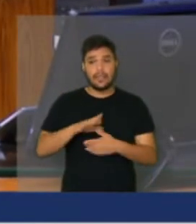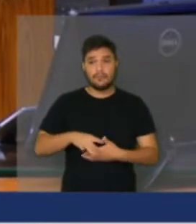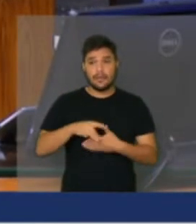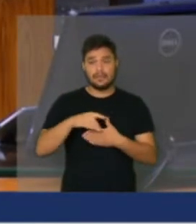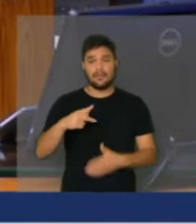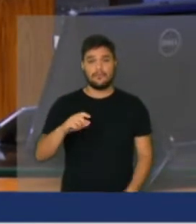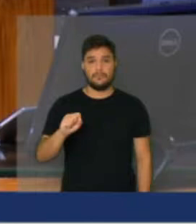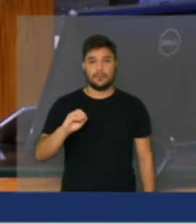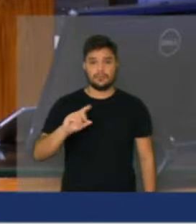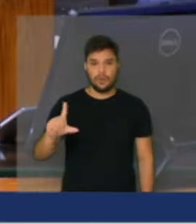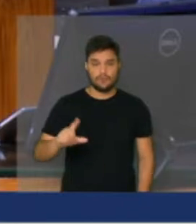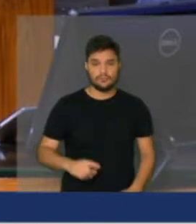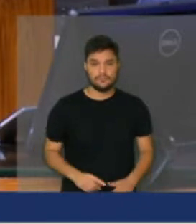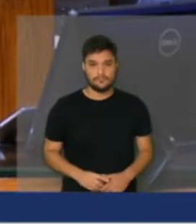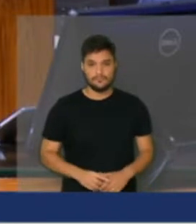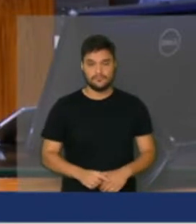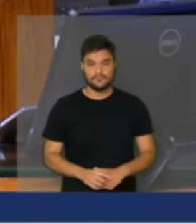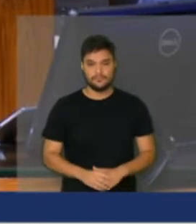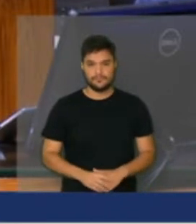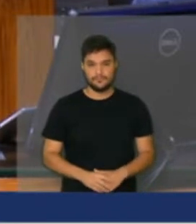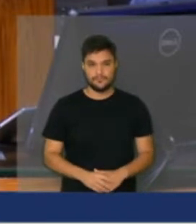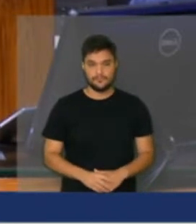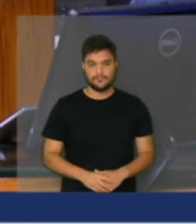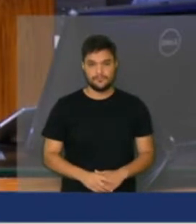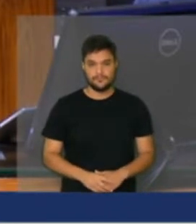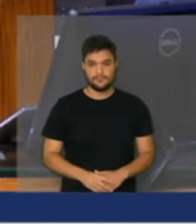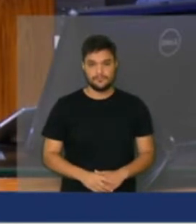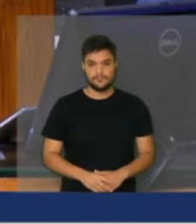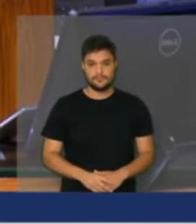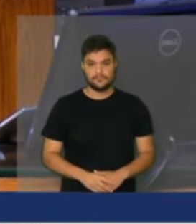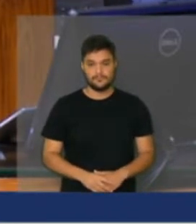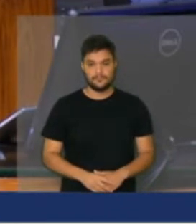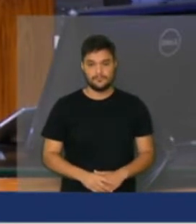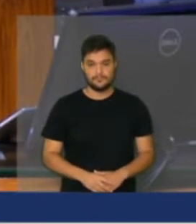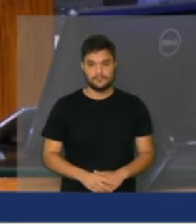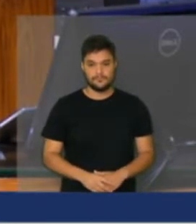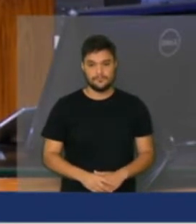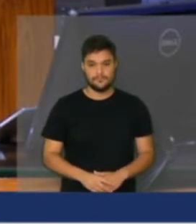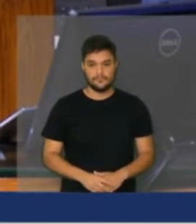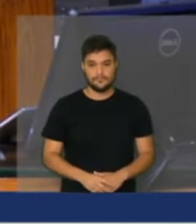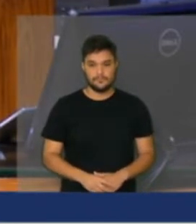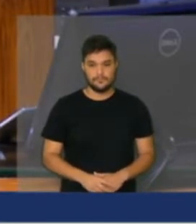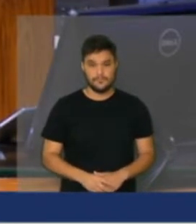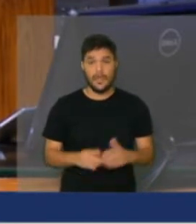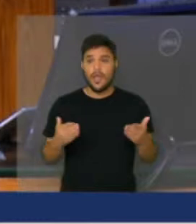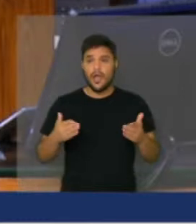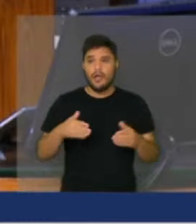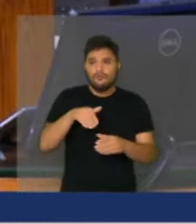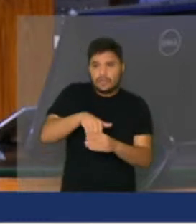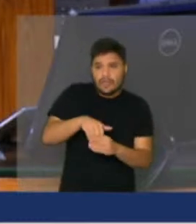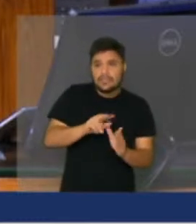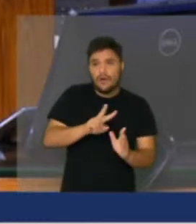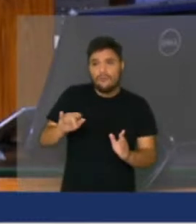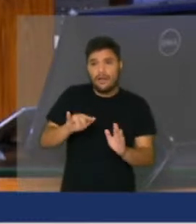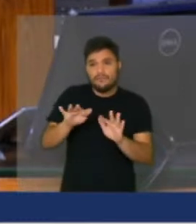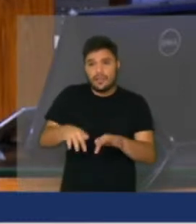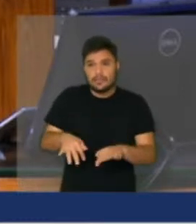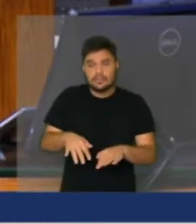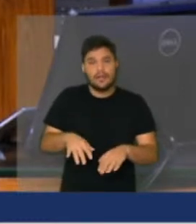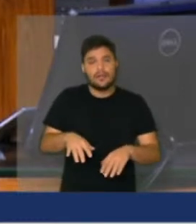TAMBÉM. -- [PRESIDENTE]: VOU ENCERRAR A VOTAÇÃO E DEPOIS EU... [DEPUTADO]: PRESIDENTE UM MINUTO DA OPOSIÇÃO. -- [PRESIDENTE]: EU VOU